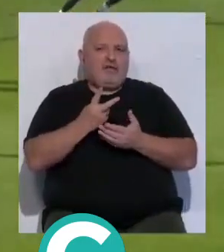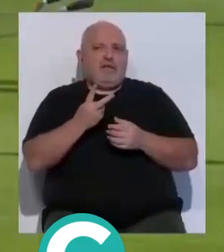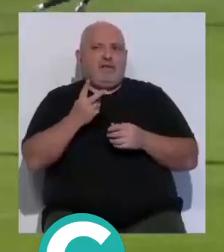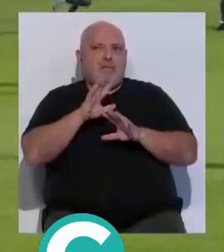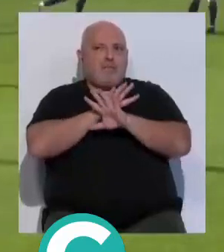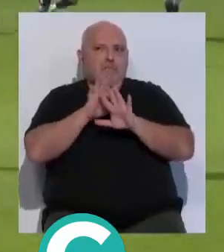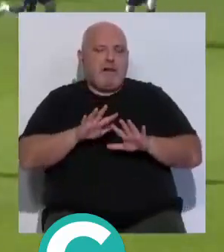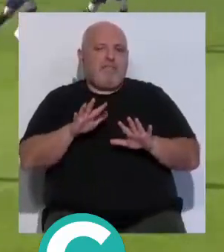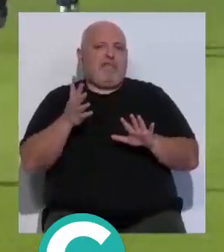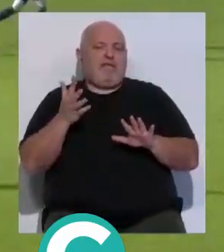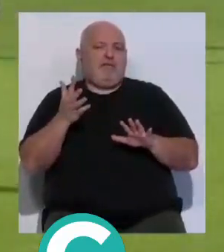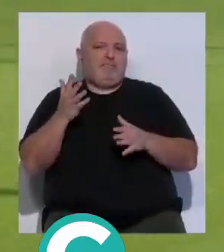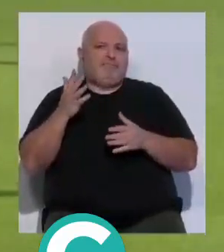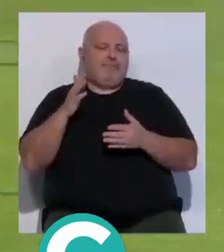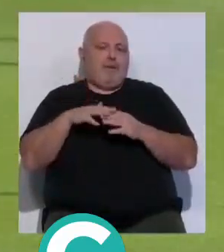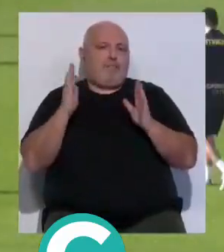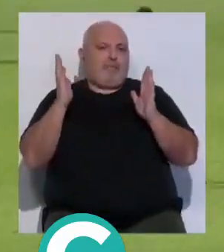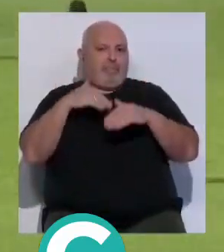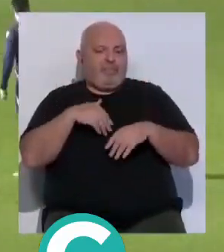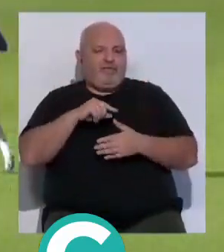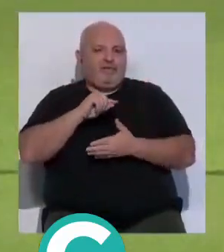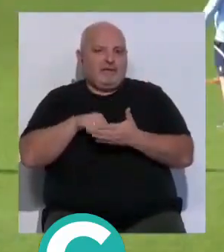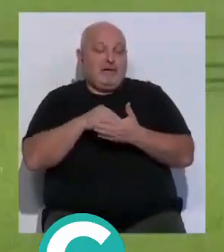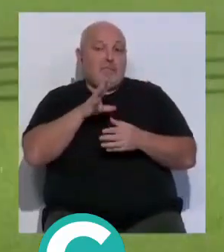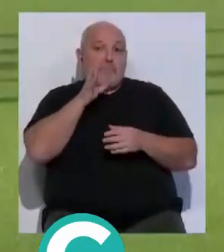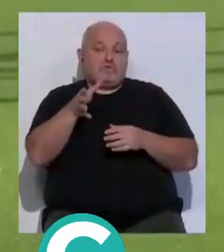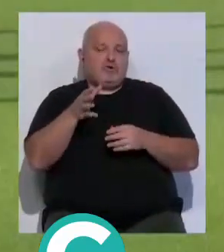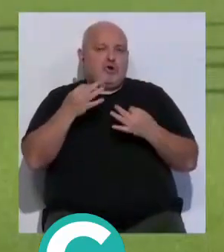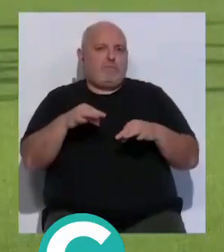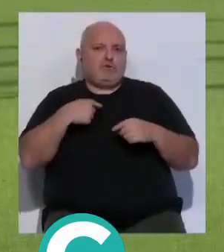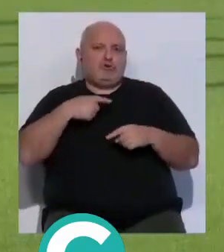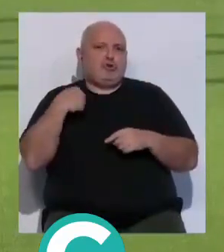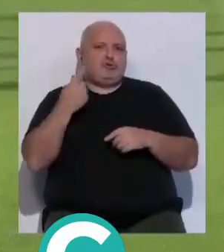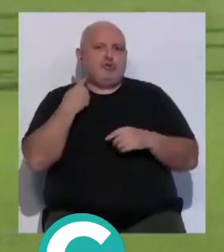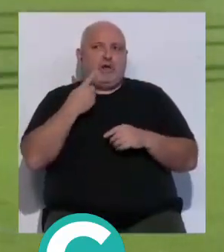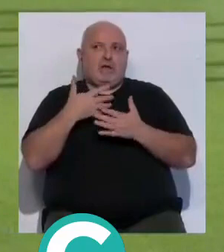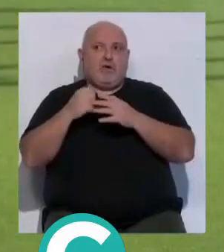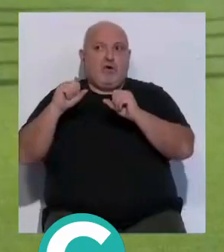sea se ha fastidiado este este fichaje por eso normalmente nosotros hasta que nos hace oficial